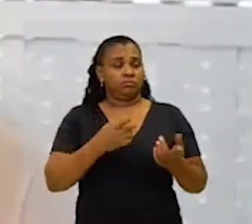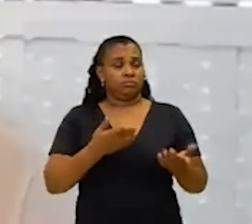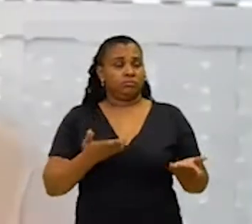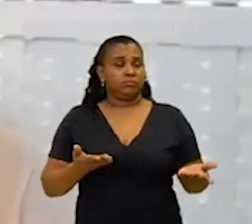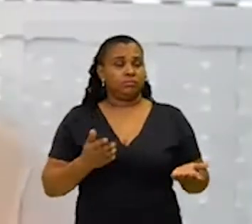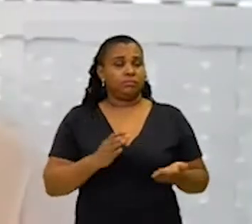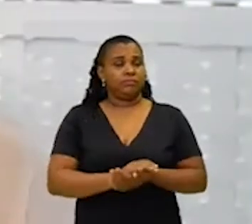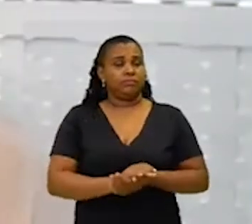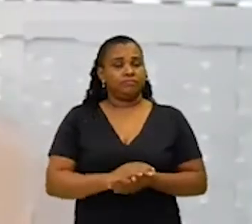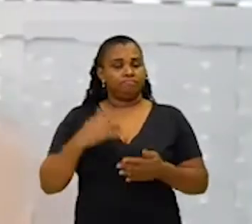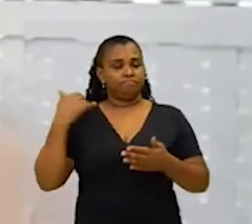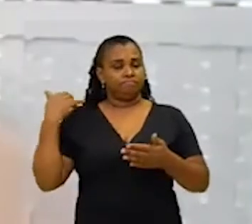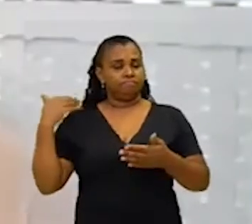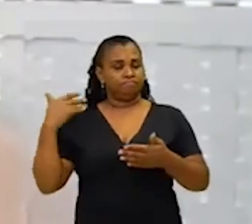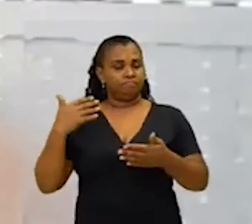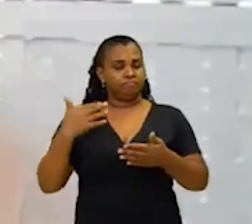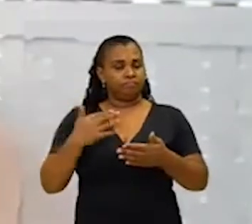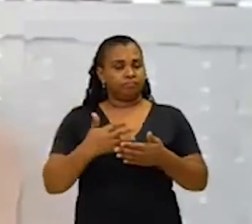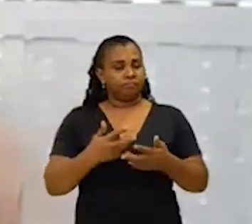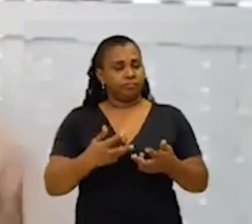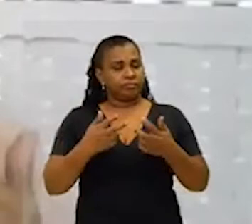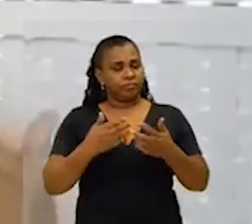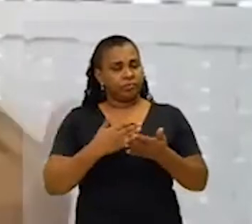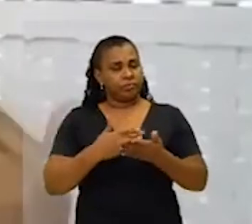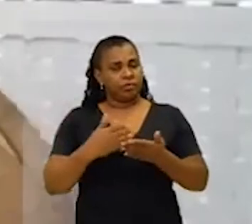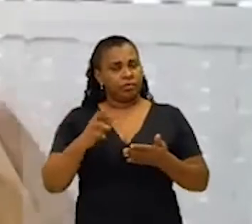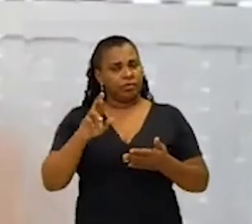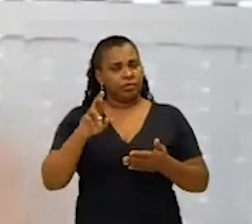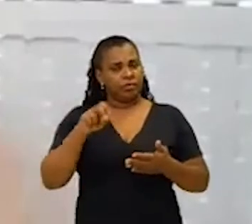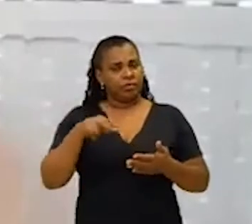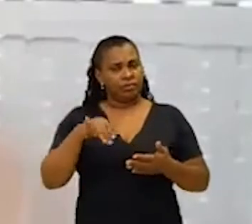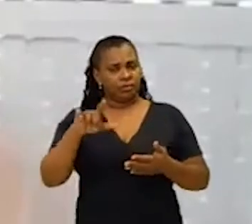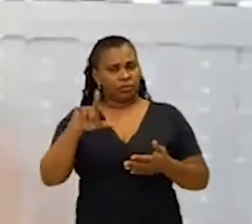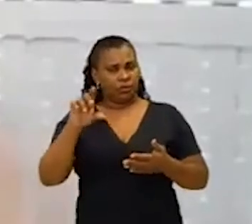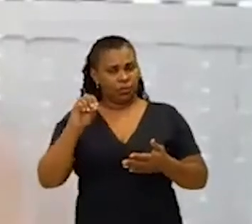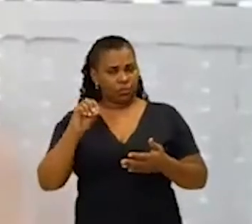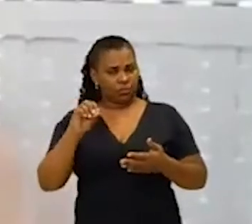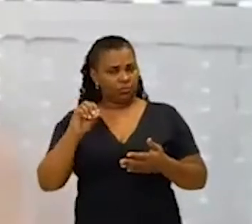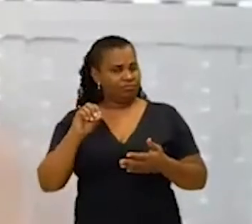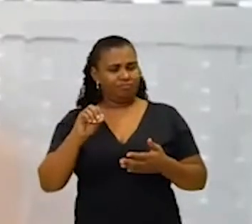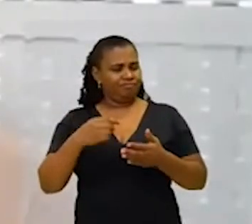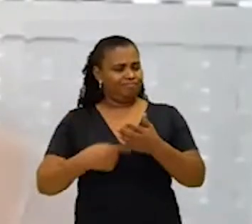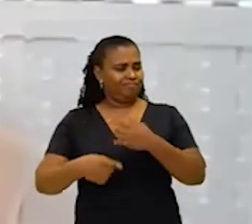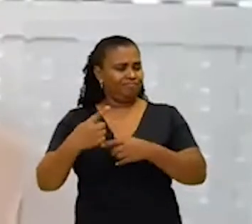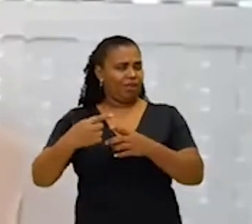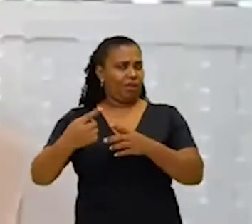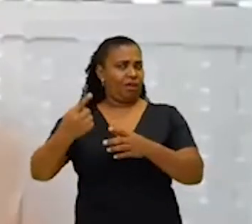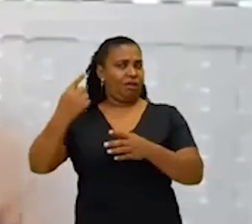é que nem começa com o Renildo começa com as primeiras embarcações que chegam aqui no